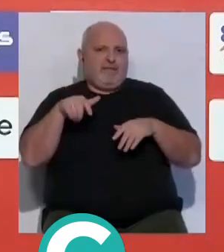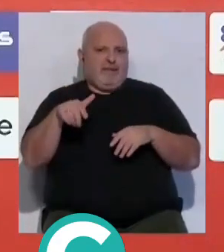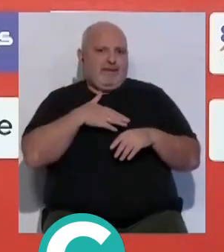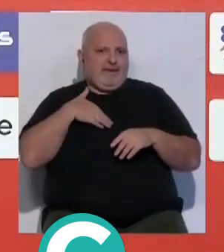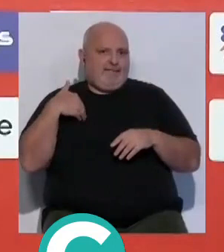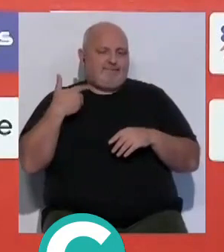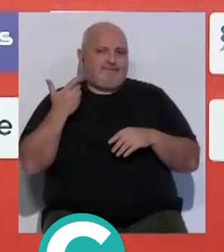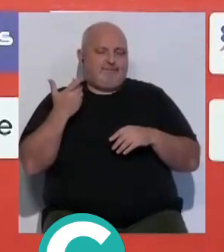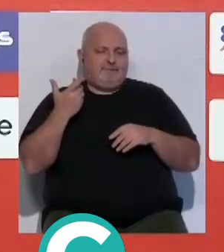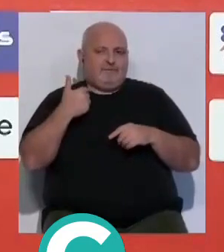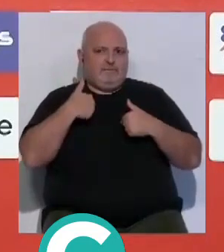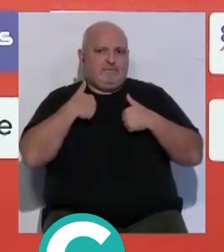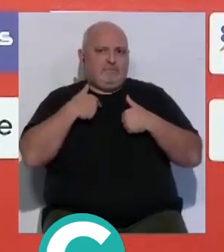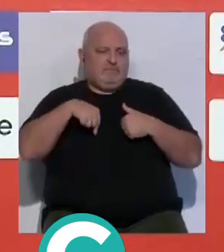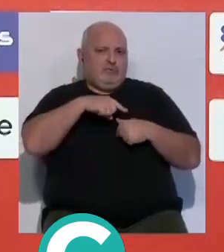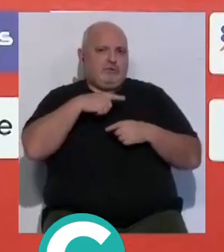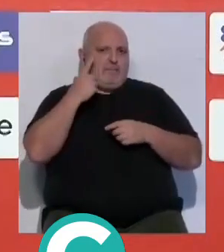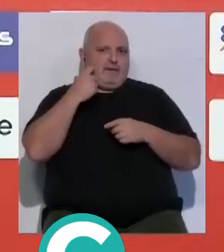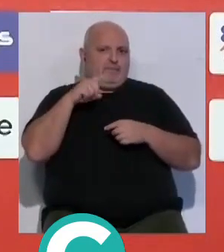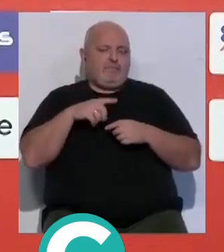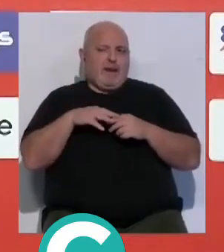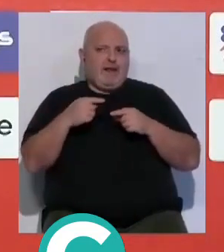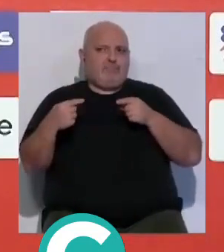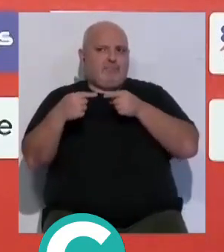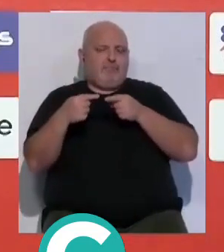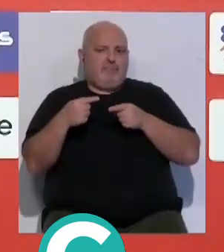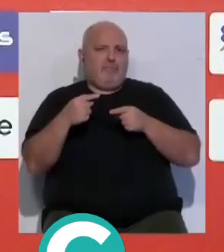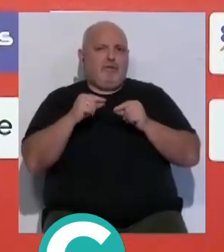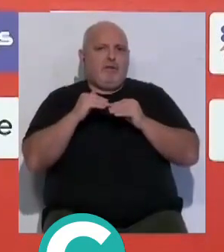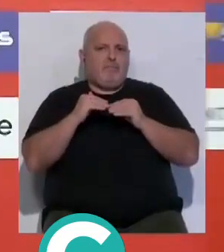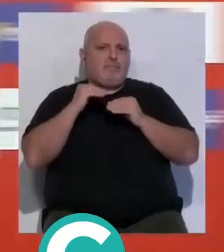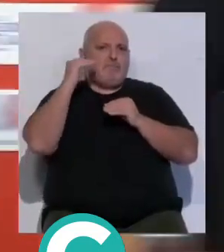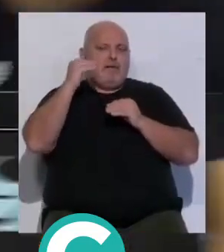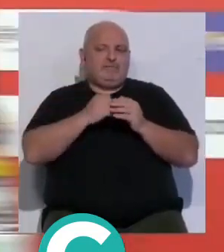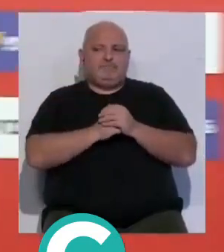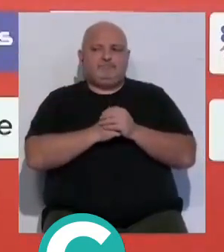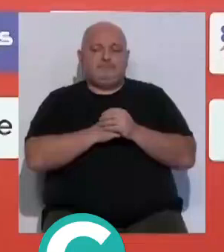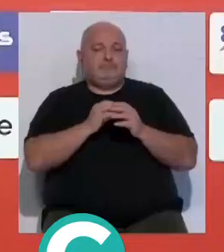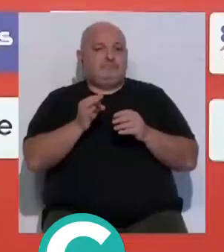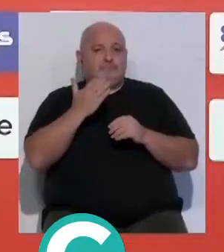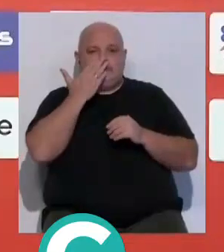un confronto casi que directo ahí no para para alejarlos más lejos posible sinceramente es que